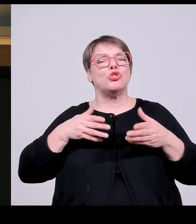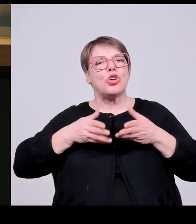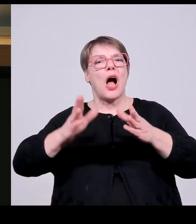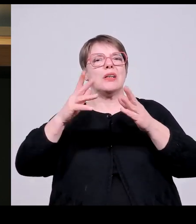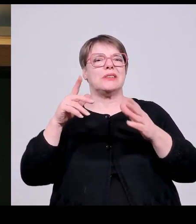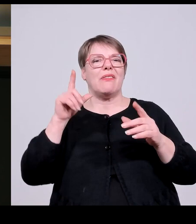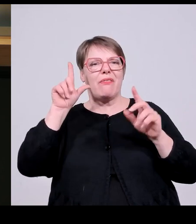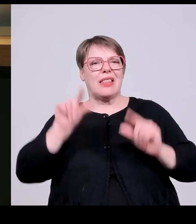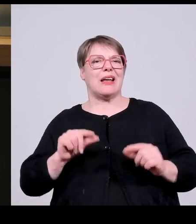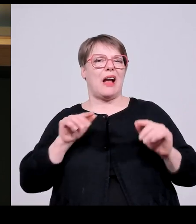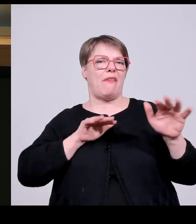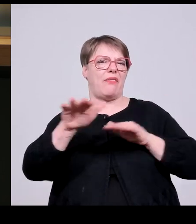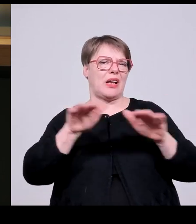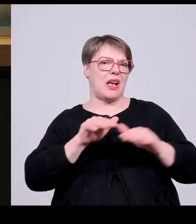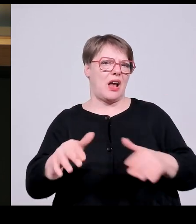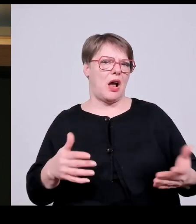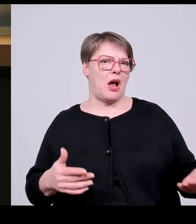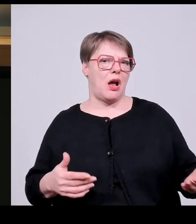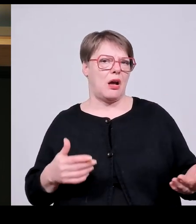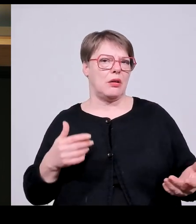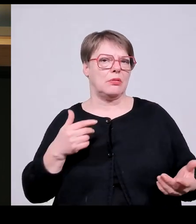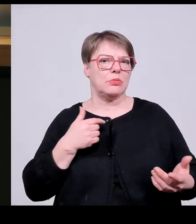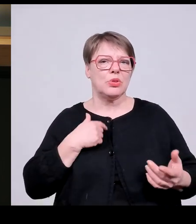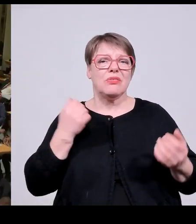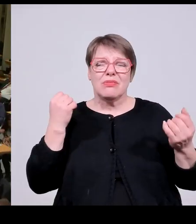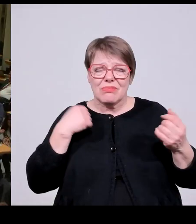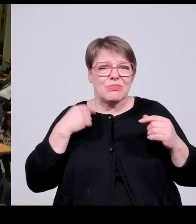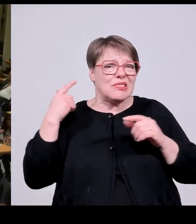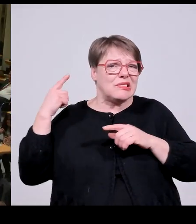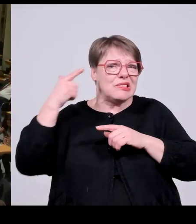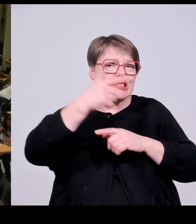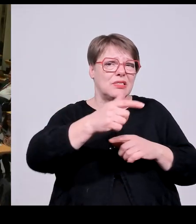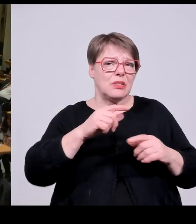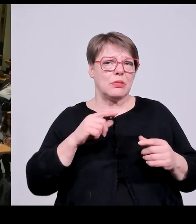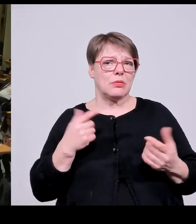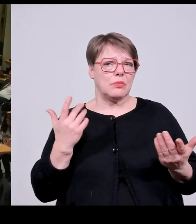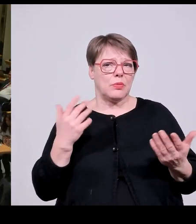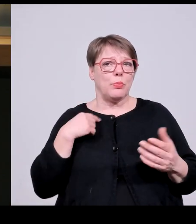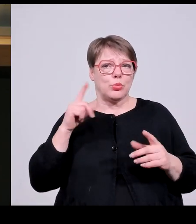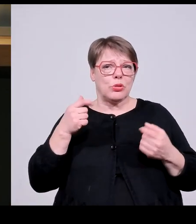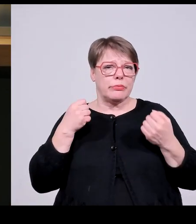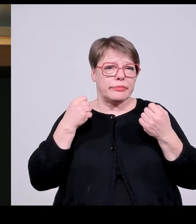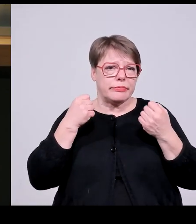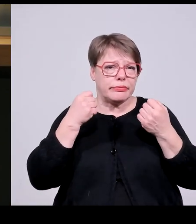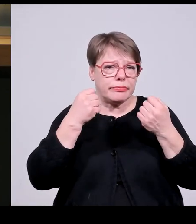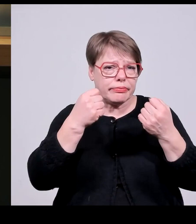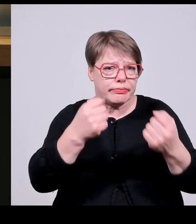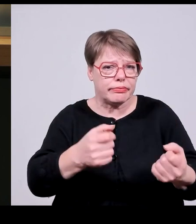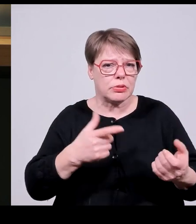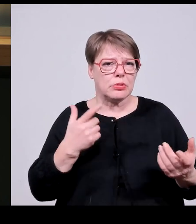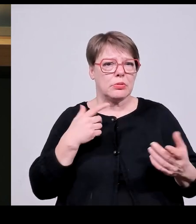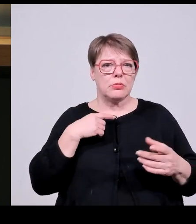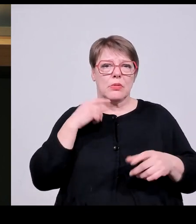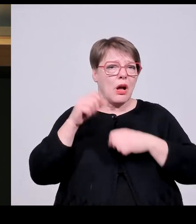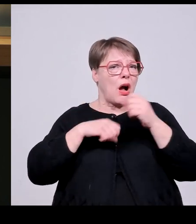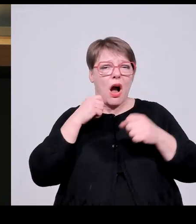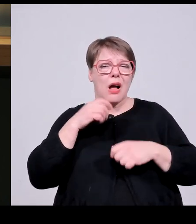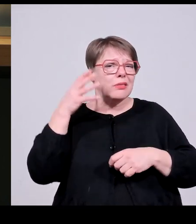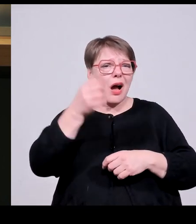Lassen Sie uns fraktionsübergreifend.(Beifall) Lassen Sie uns fraktionsübergreifend Druck machen.